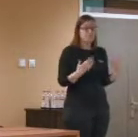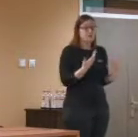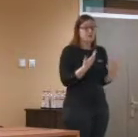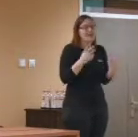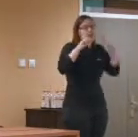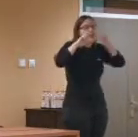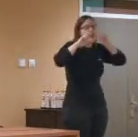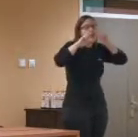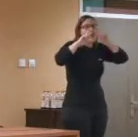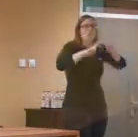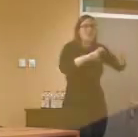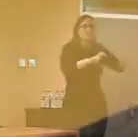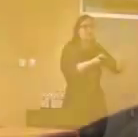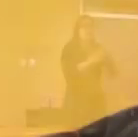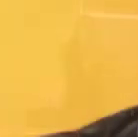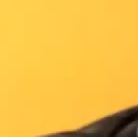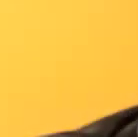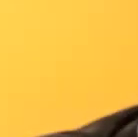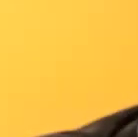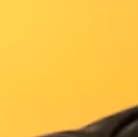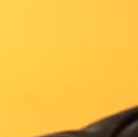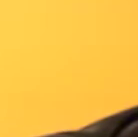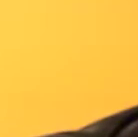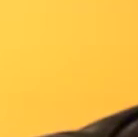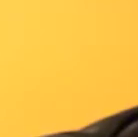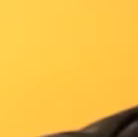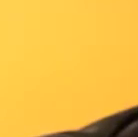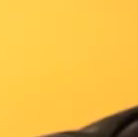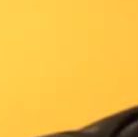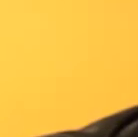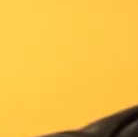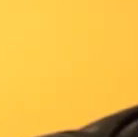de cuando el Washington Post o el New York Times